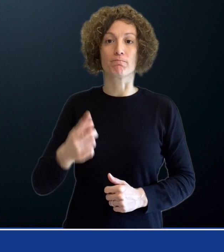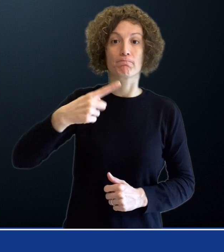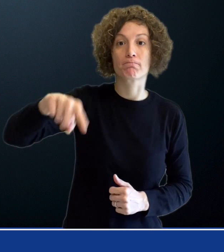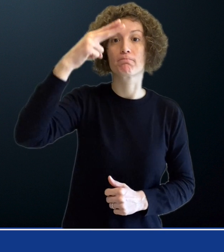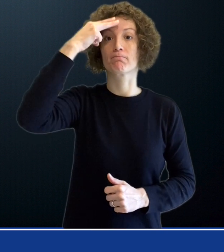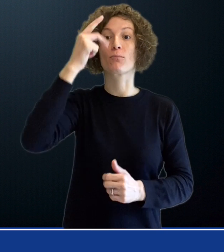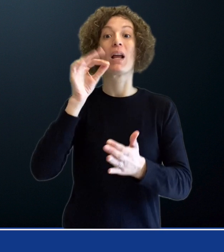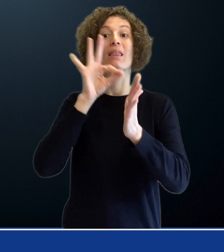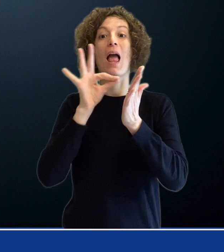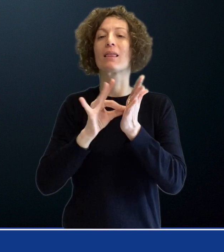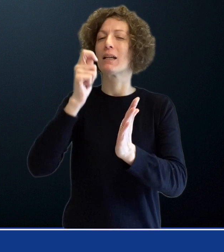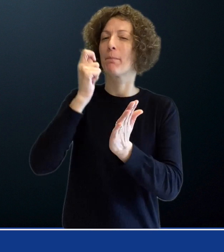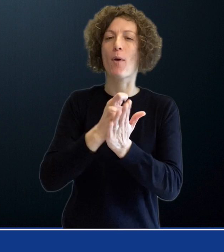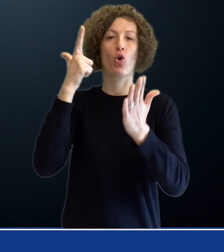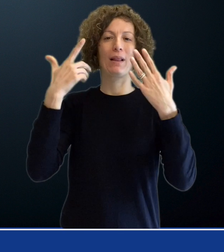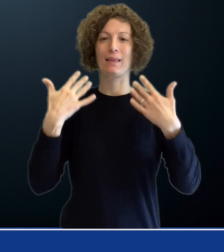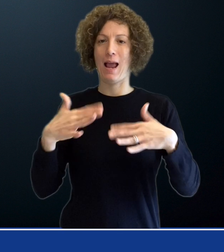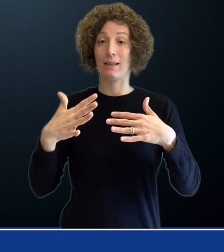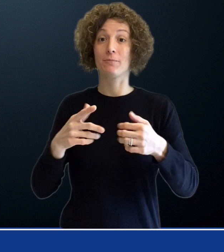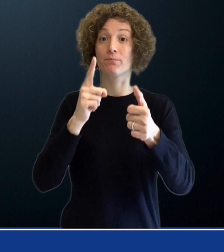Date importanti